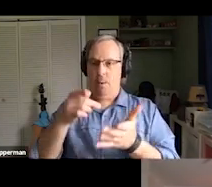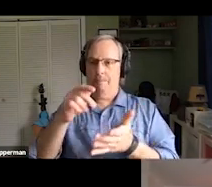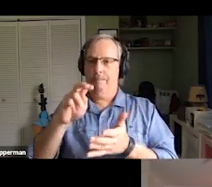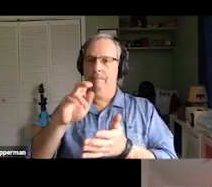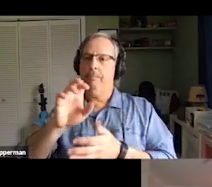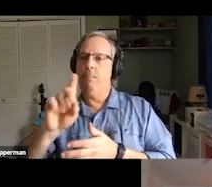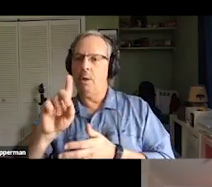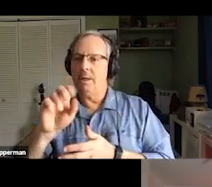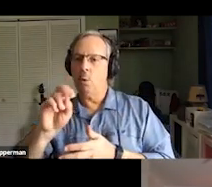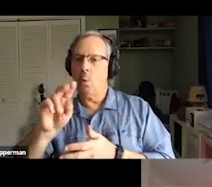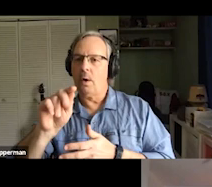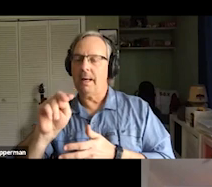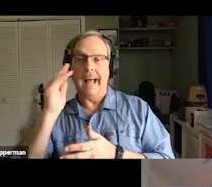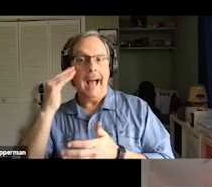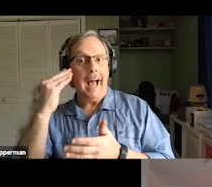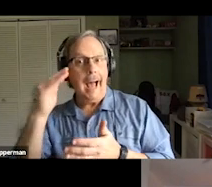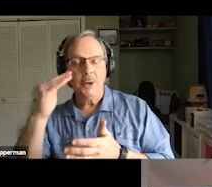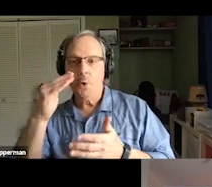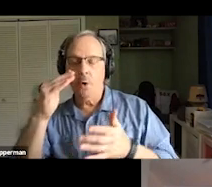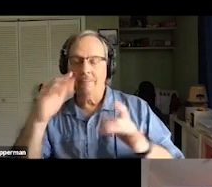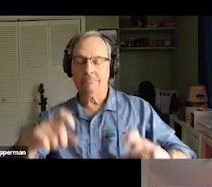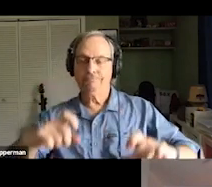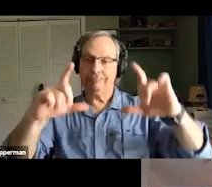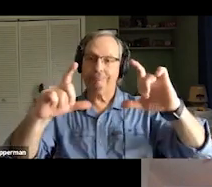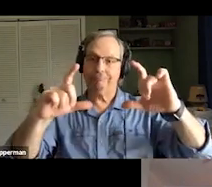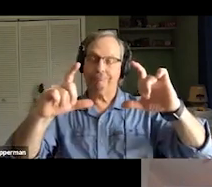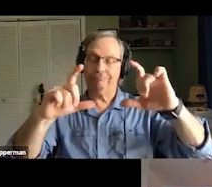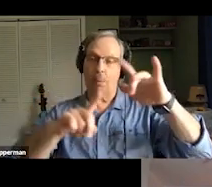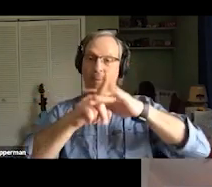No sé si van a aparecer las diapositivas, pero el Centro Imani,